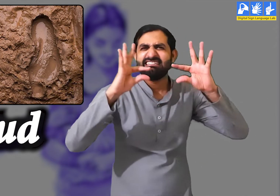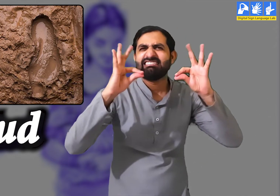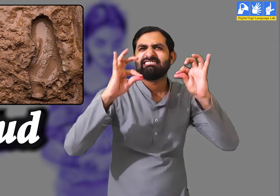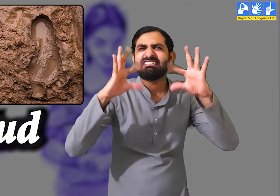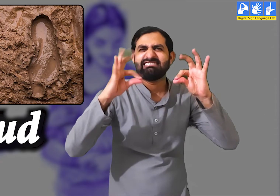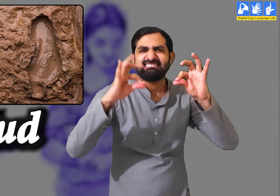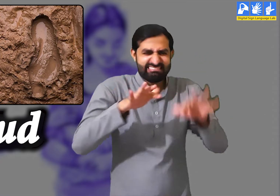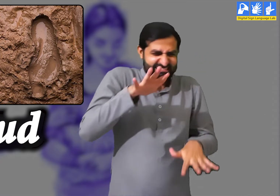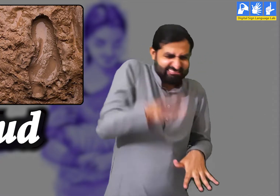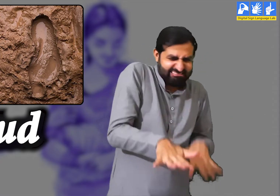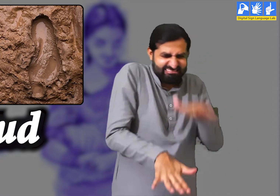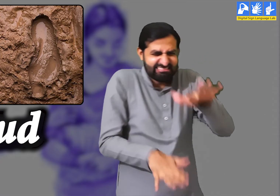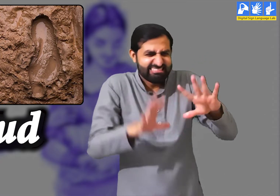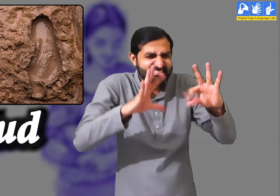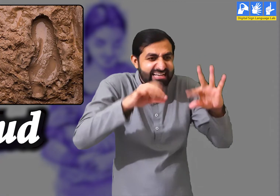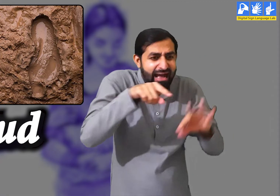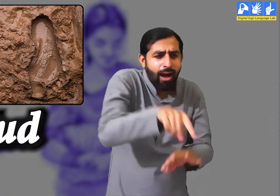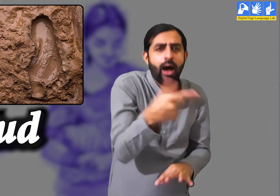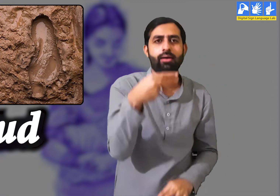कीचड़